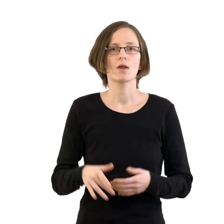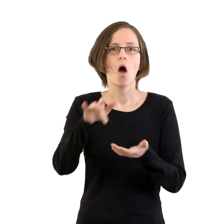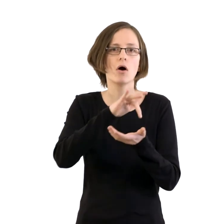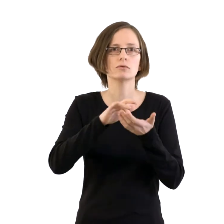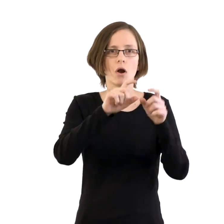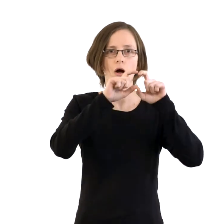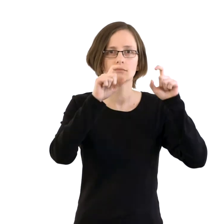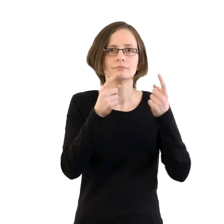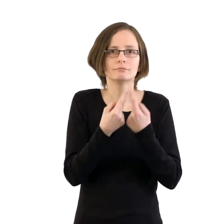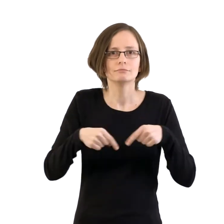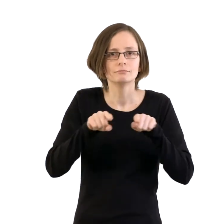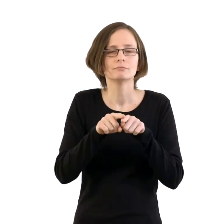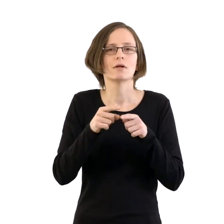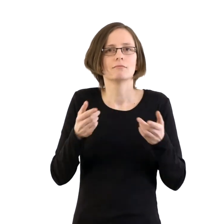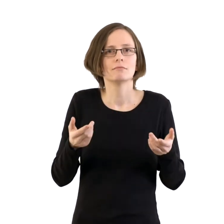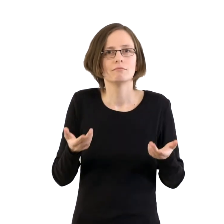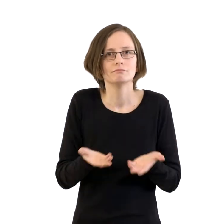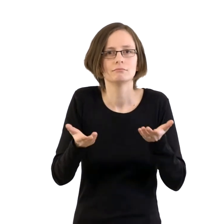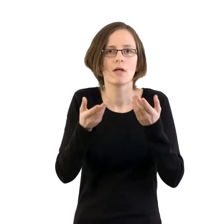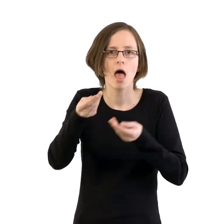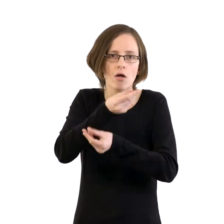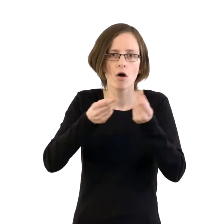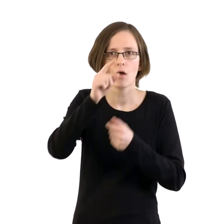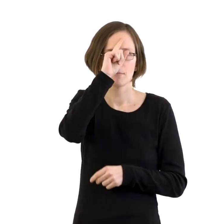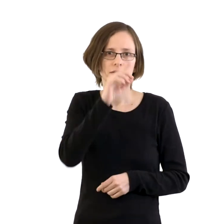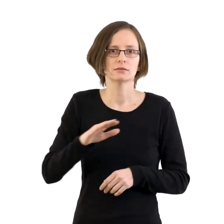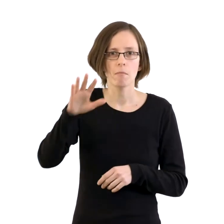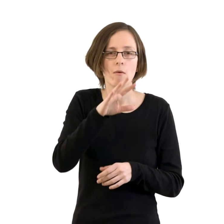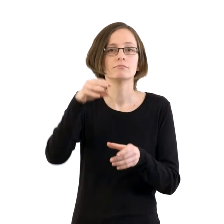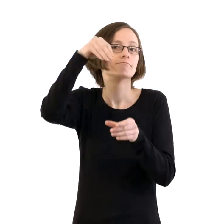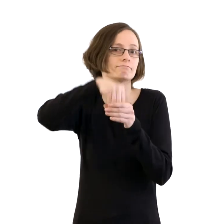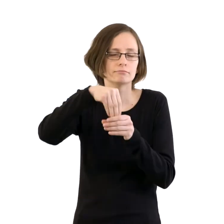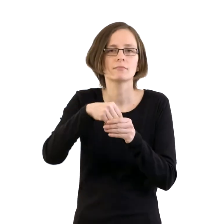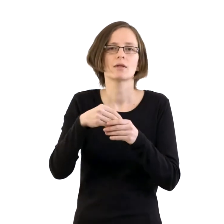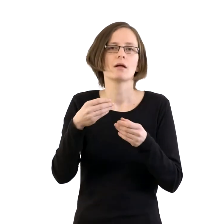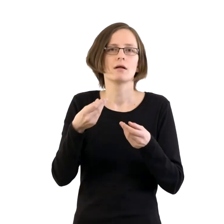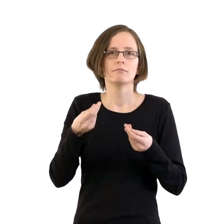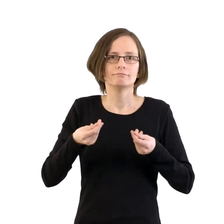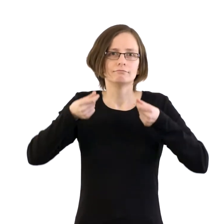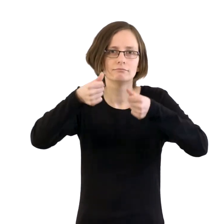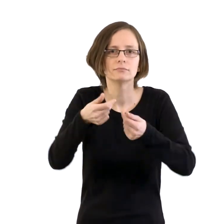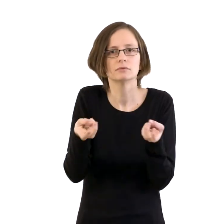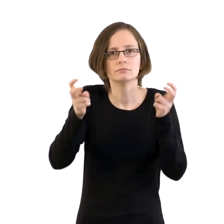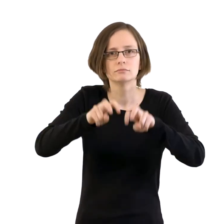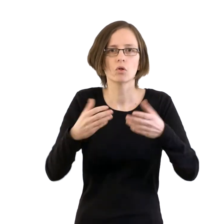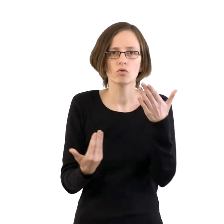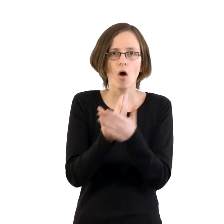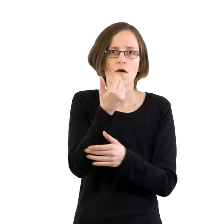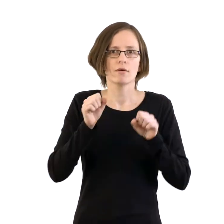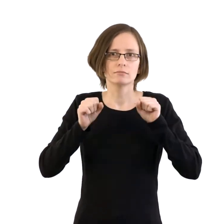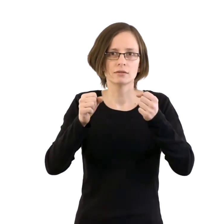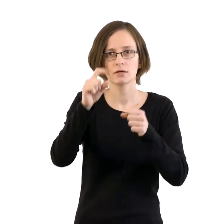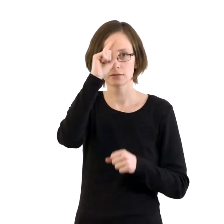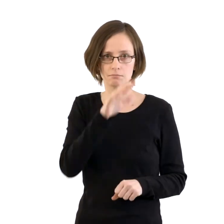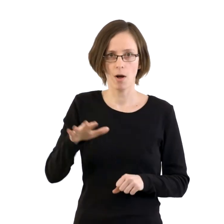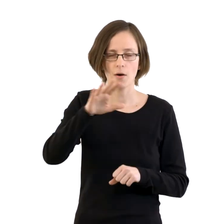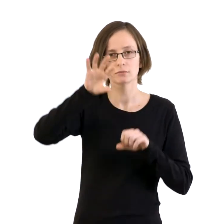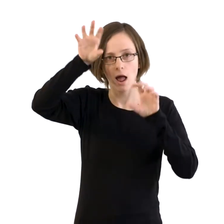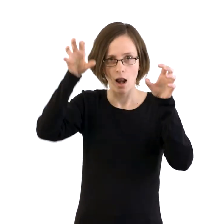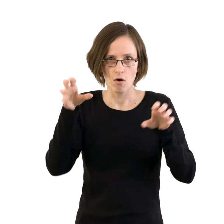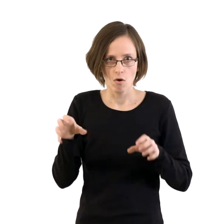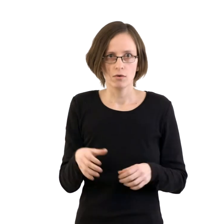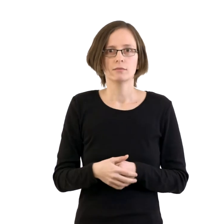Ośrodki realizują usługi wsparcia ekonomii społecznej w postaci wsparcia finansowego tworzenia nowych przedsiębiorstw społecznych w regionie